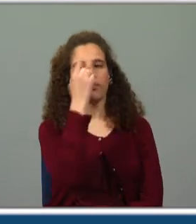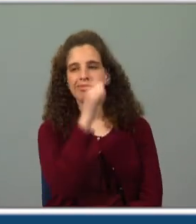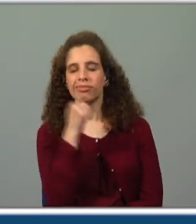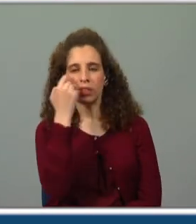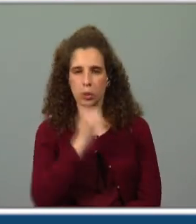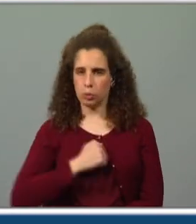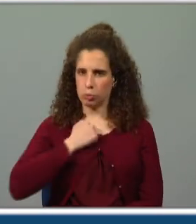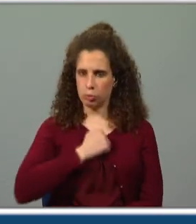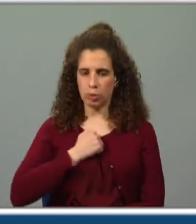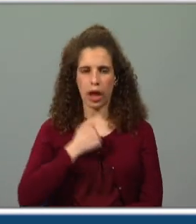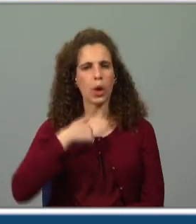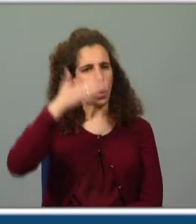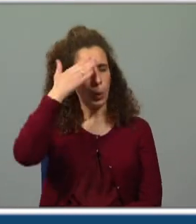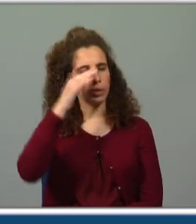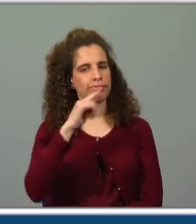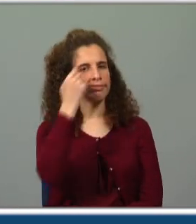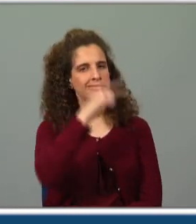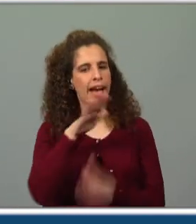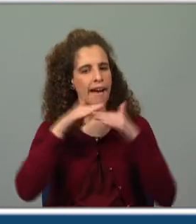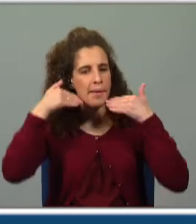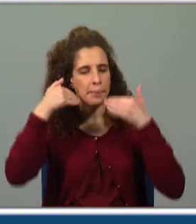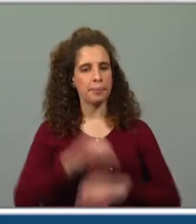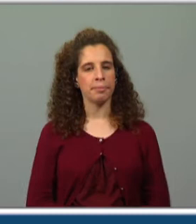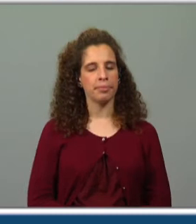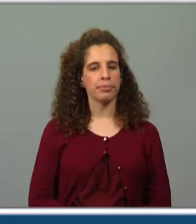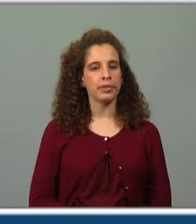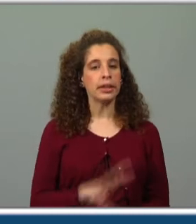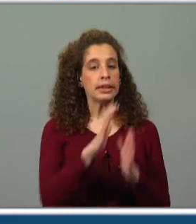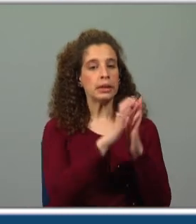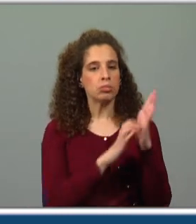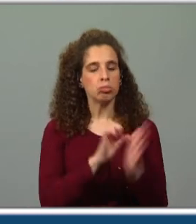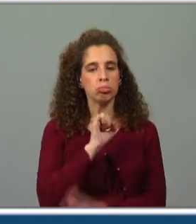zangadinha eu acho que vamos ficar com carinhas sorridentes o meu texto 生氣我想我們會在一起笑臉面對我的文字